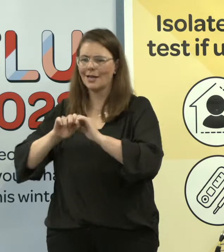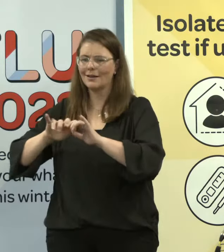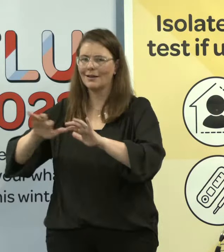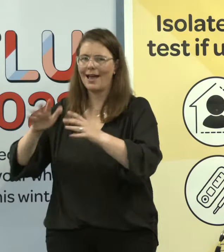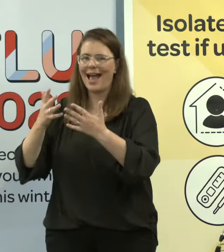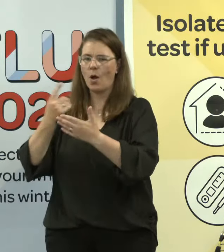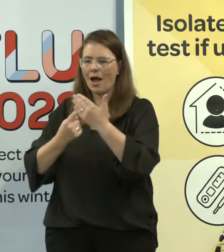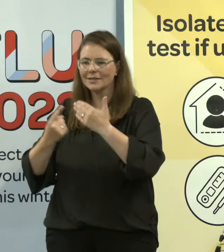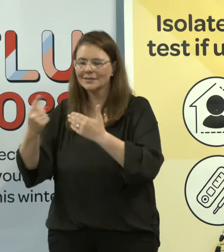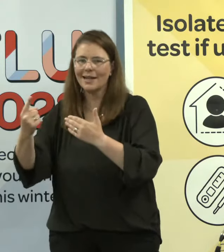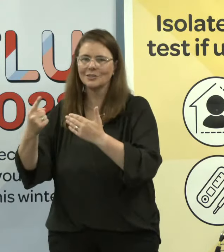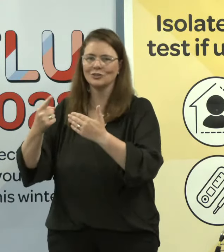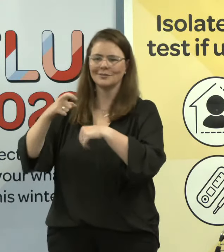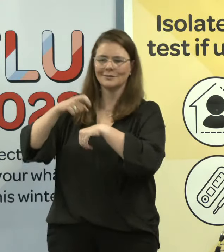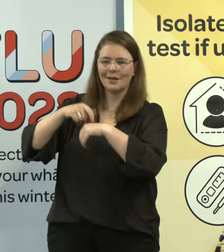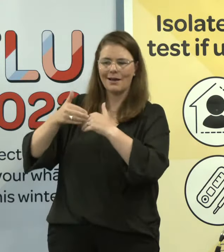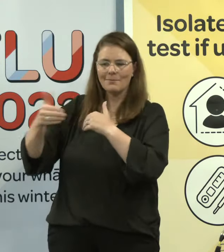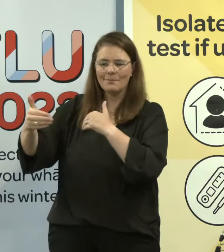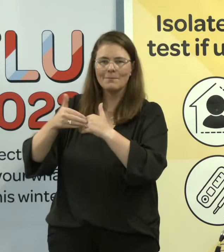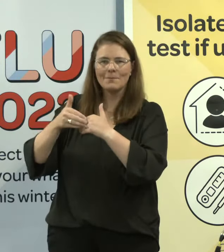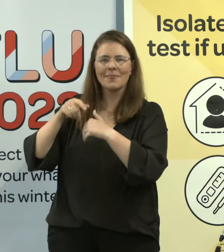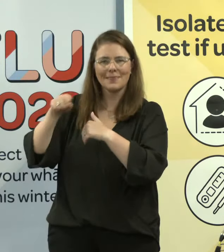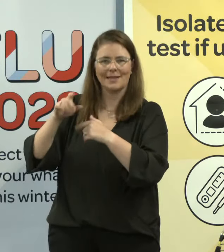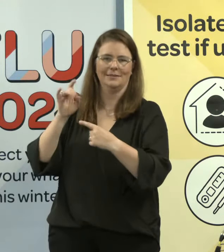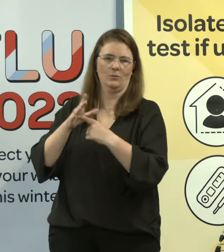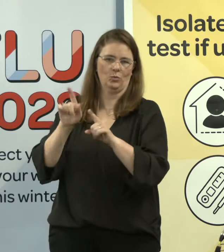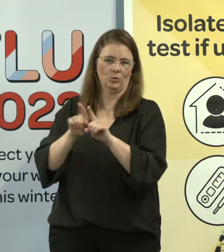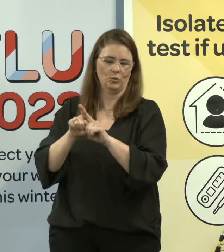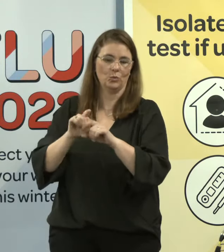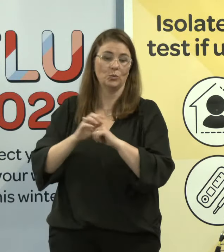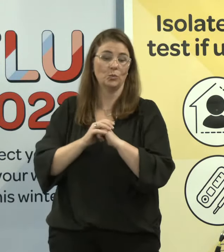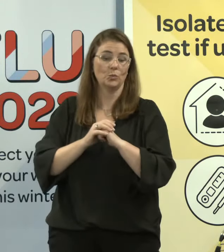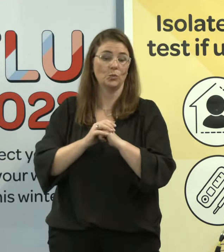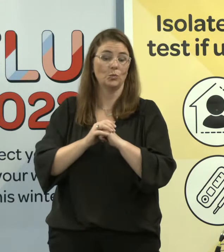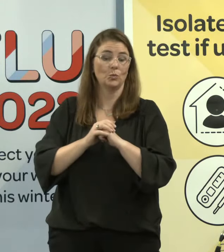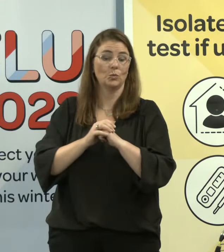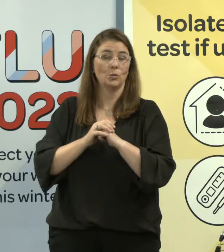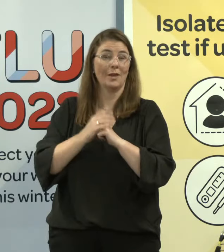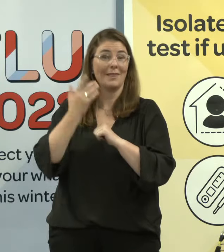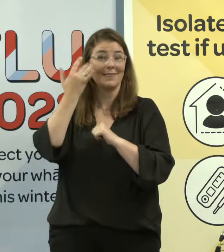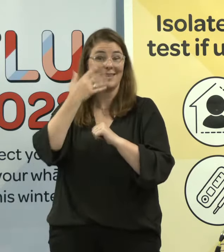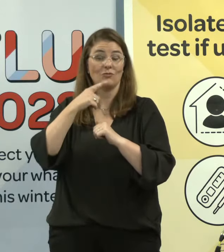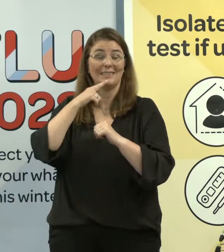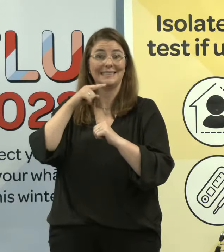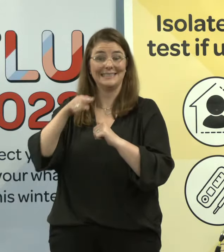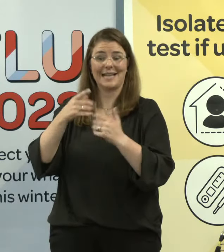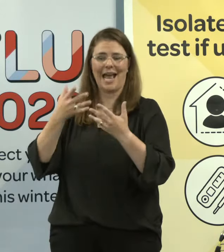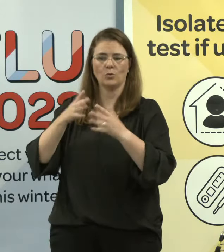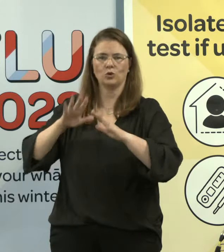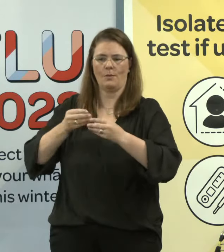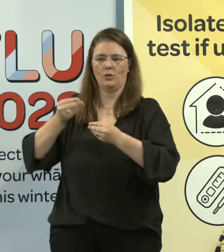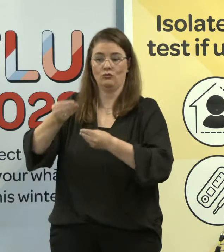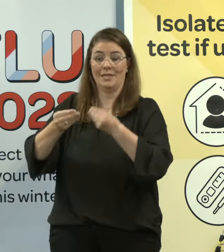kaiwhakatairanga me te tiaki tino pai. I tua atu i tera ko ta